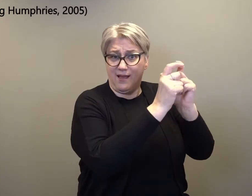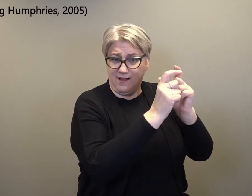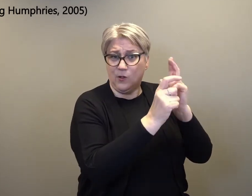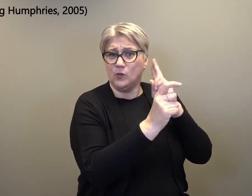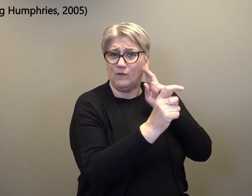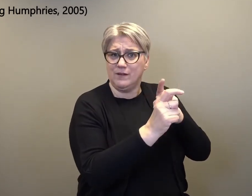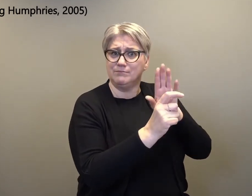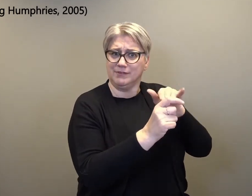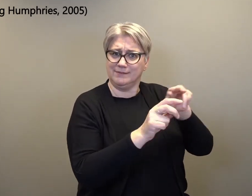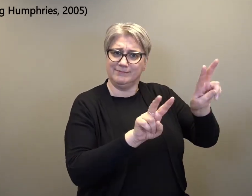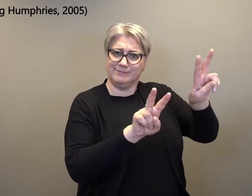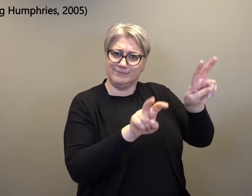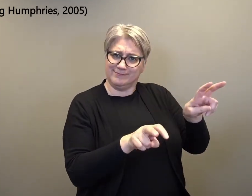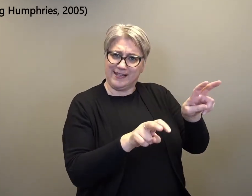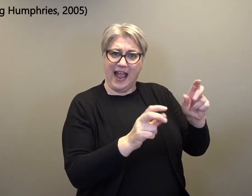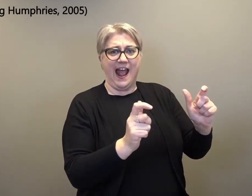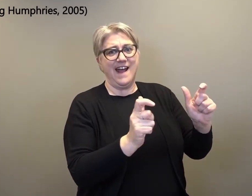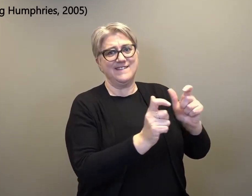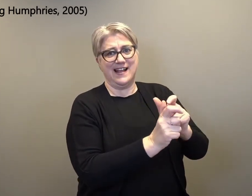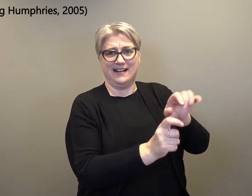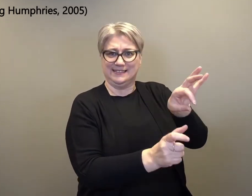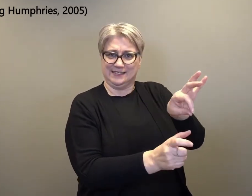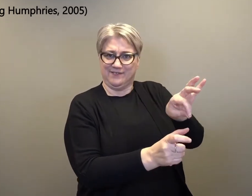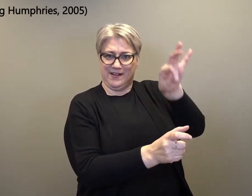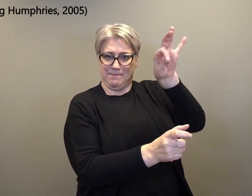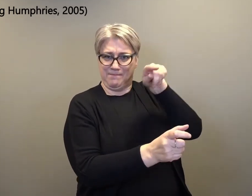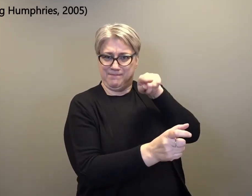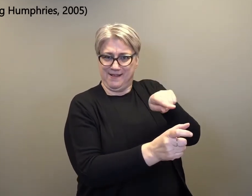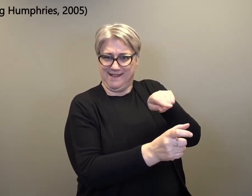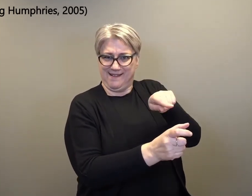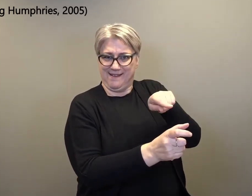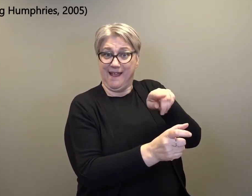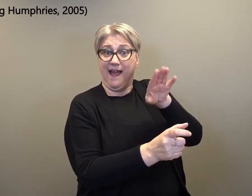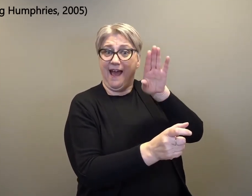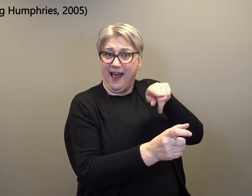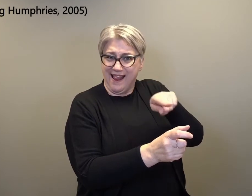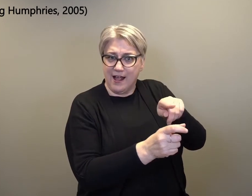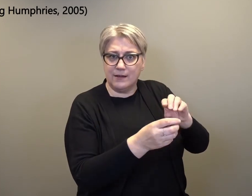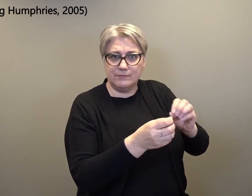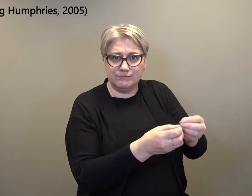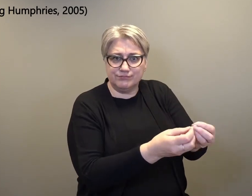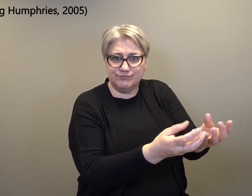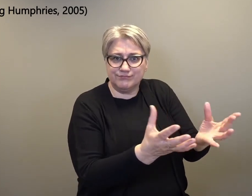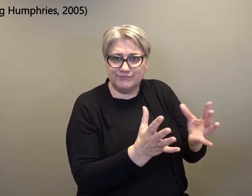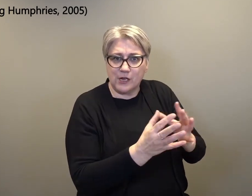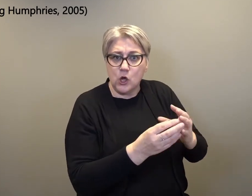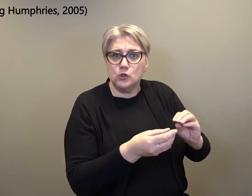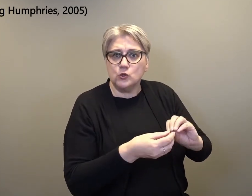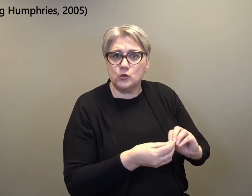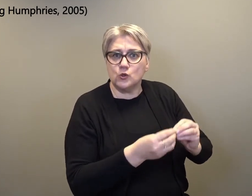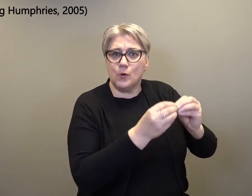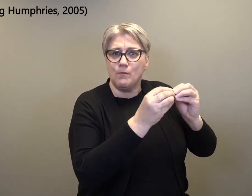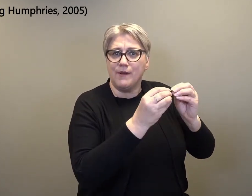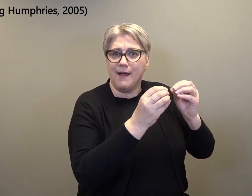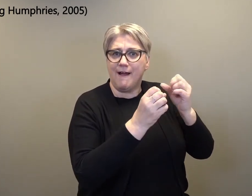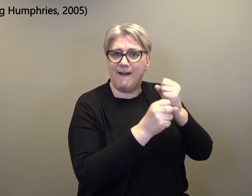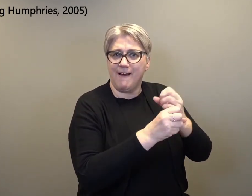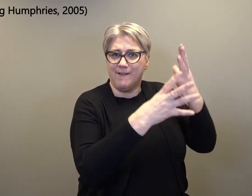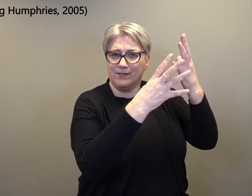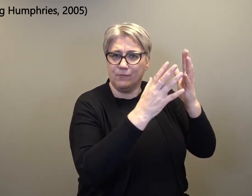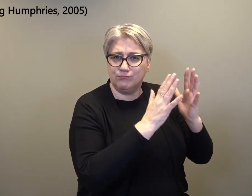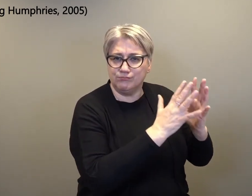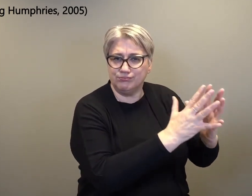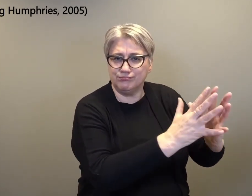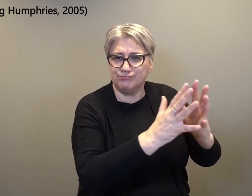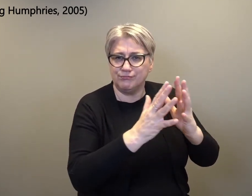döff séu „félagslegt fyrirbæri“ sem búi yfir þeim sköpunarkrafti